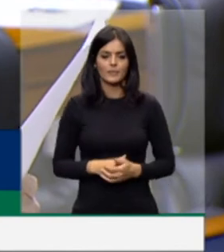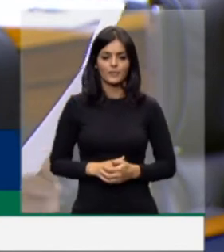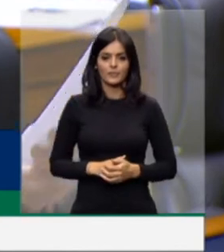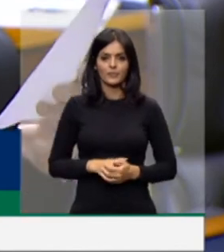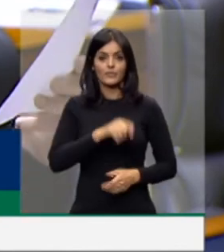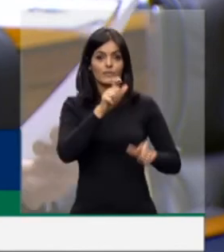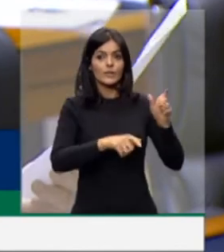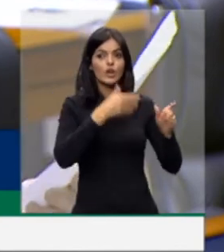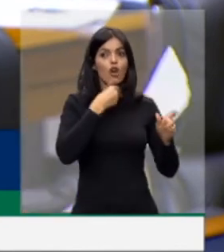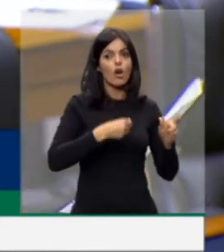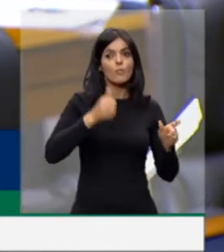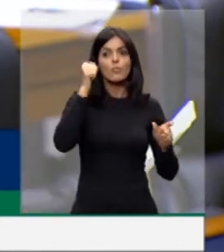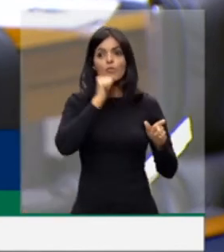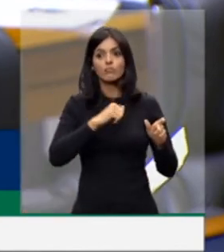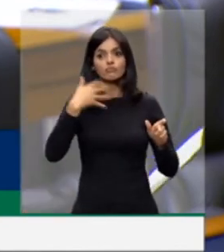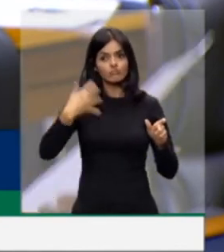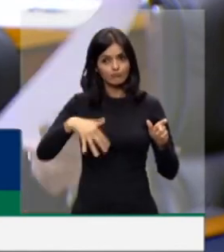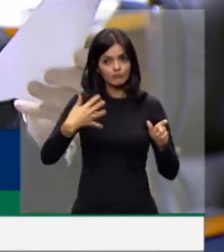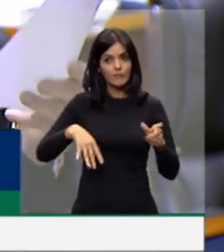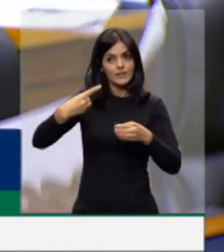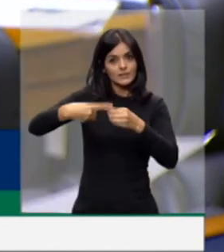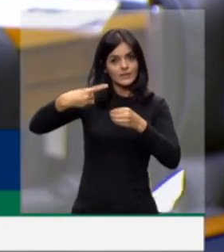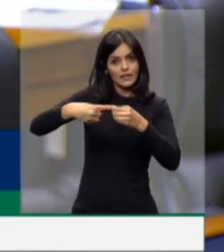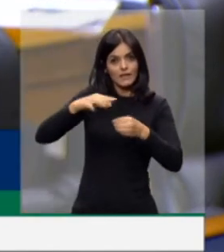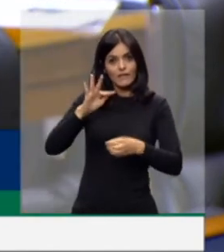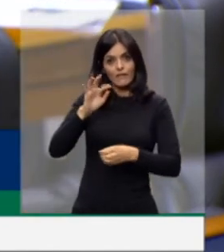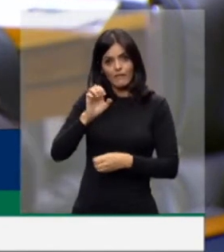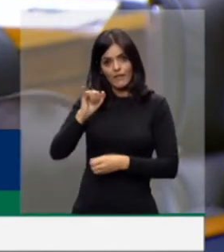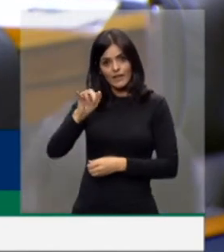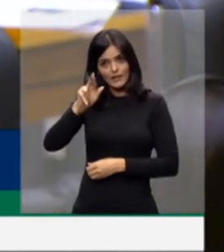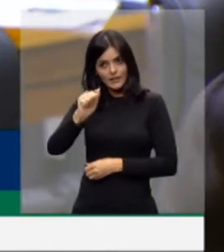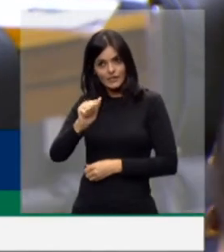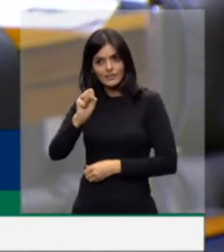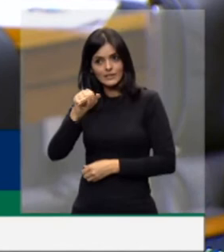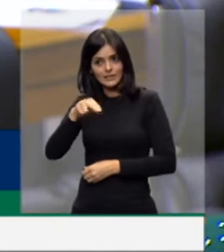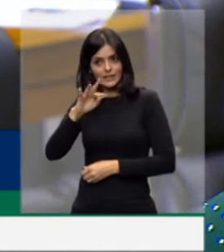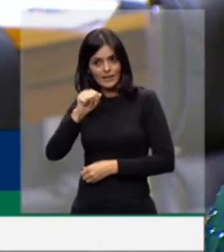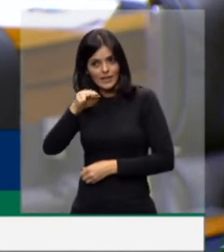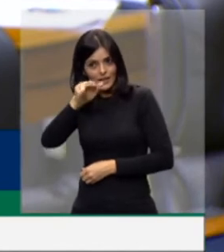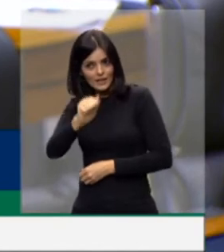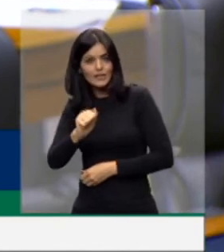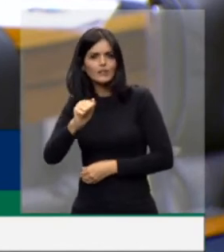ESSA HOMENAGEM QUE FAÇO A ESSA ESCOLA, QUE É A ESCOLA LUÍS VIANA FILHO, CONSTRUÍDA POR HOMENS E MULHERES DE UMA CIDADE QUE É FEIRA DE